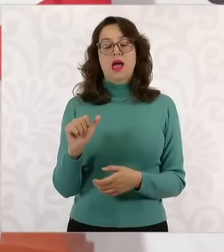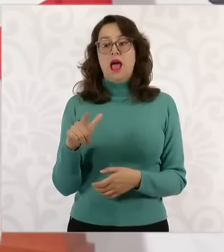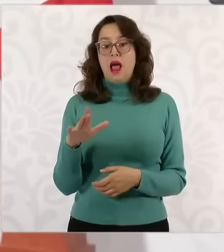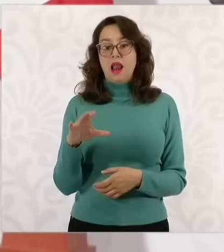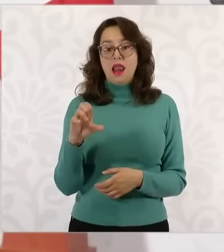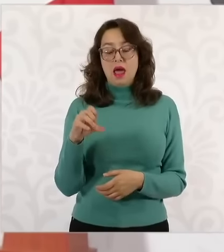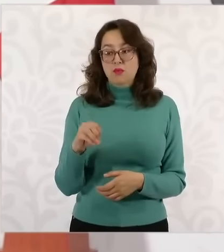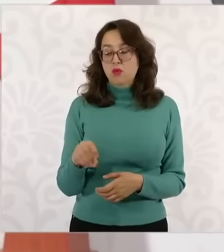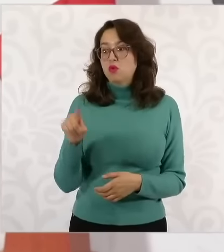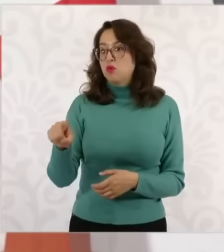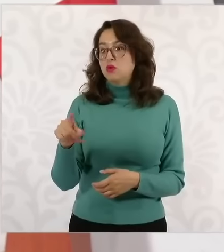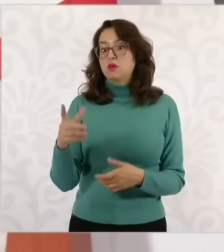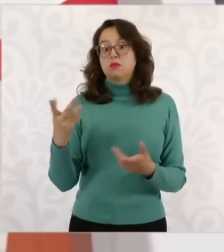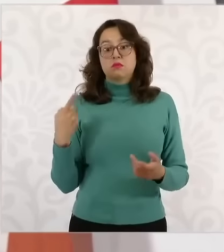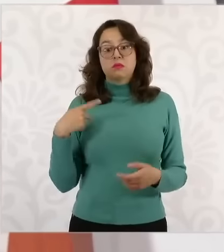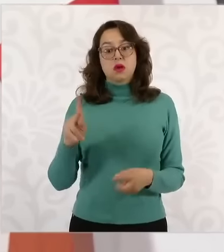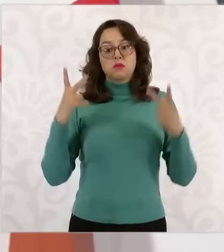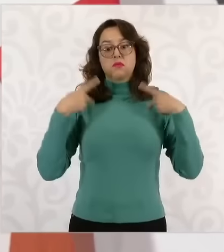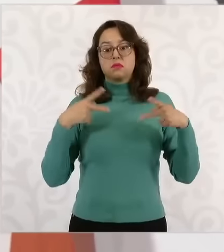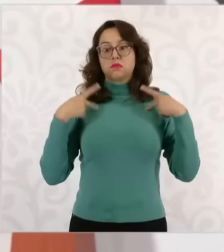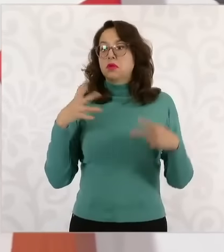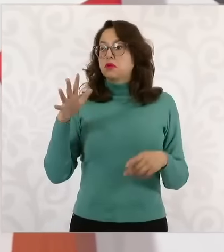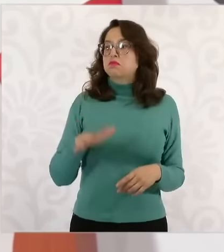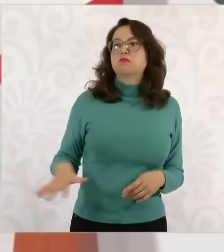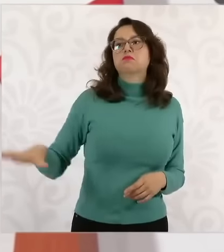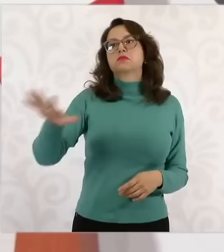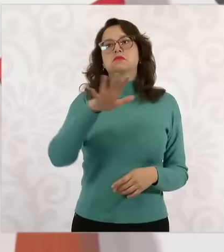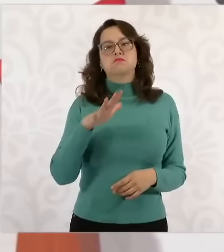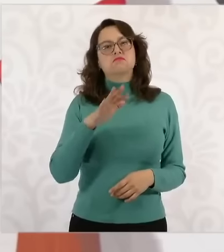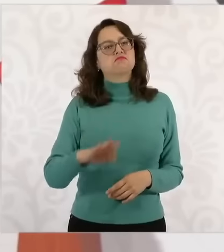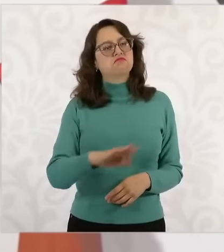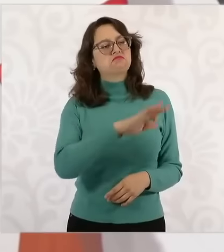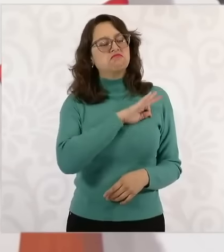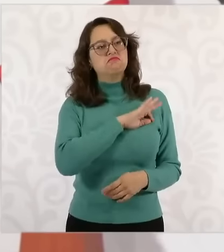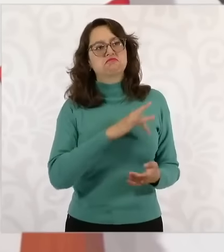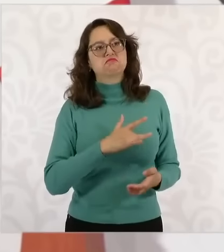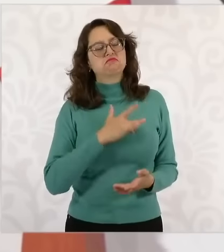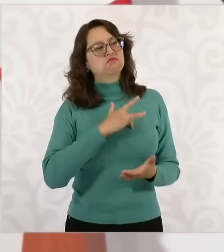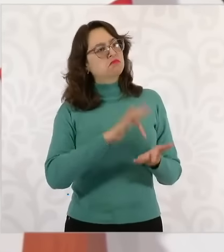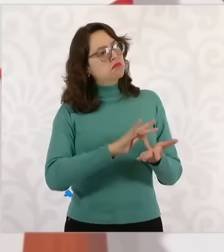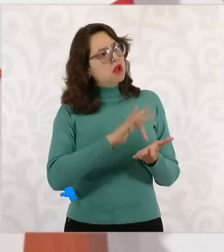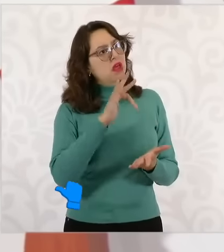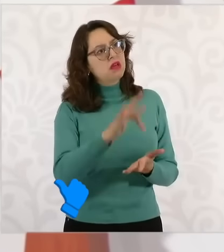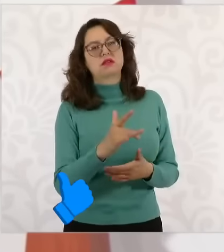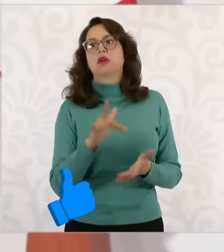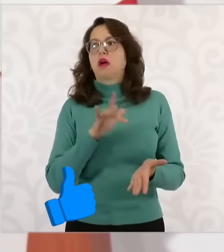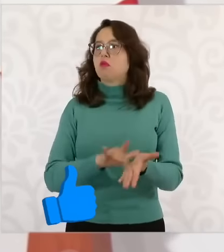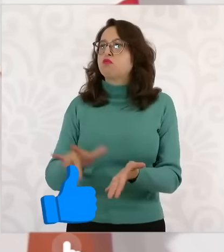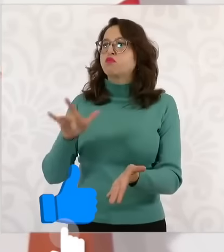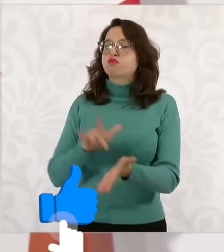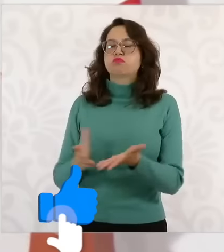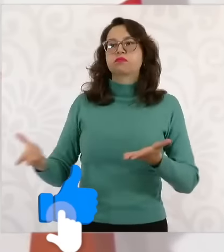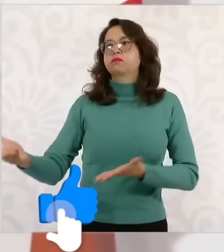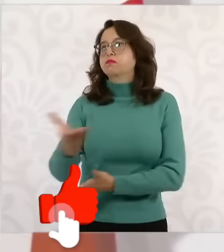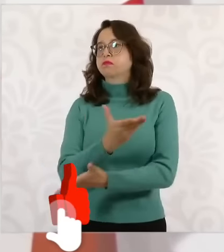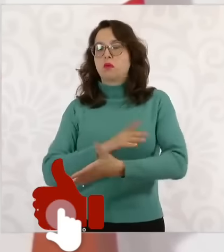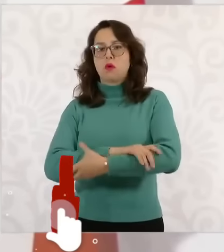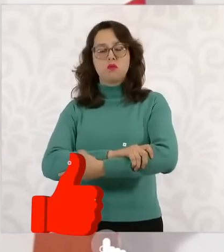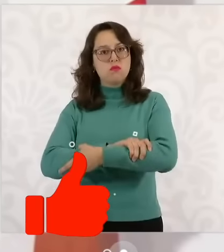muy agradecidos por el apoyo. La solidaridad ciudadana del pueblo entre la gente es enorme.